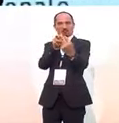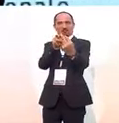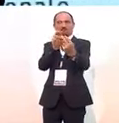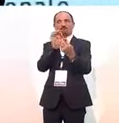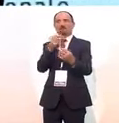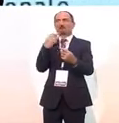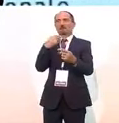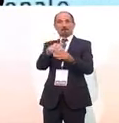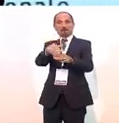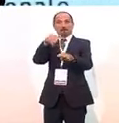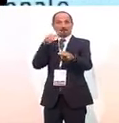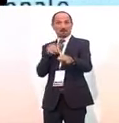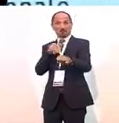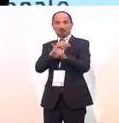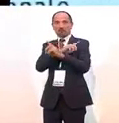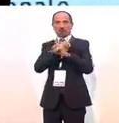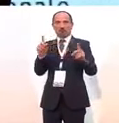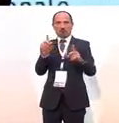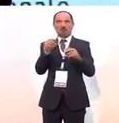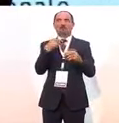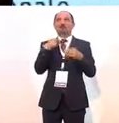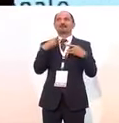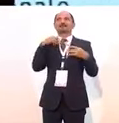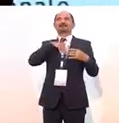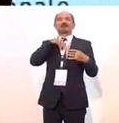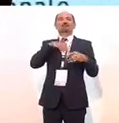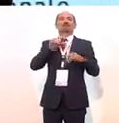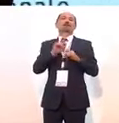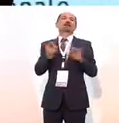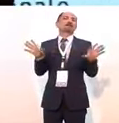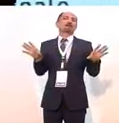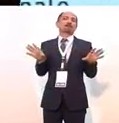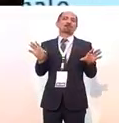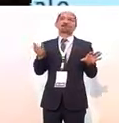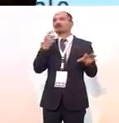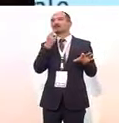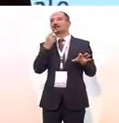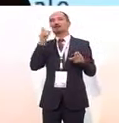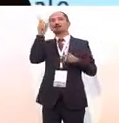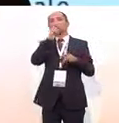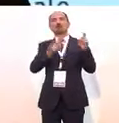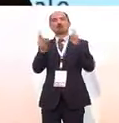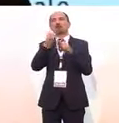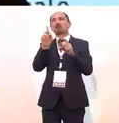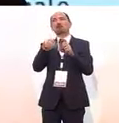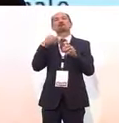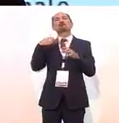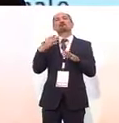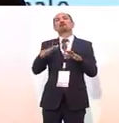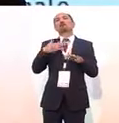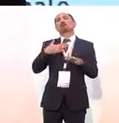tira indietro; di chi è libero dentro; di chi non si preoccupa di cosa farà da grande,